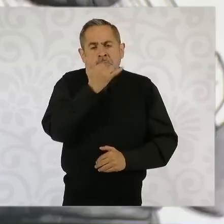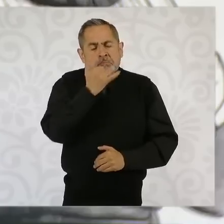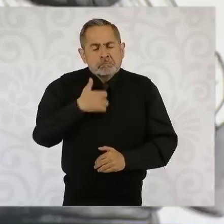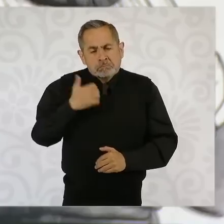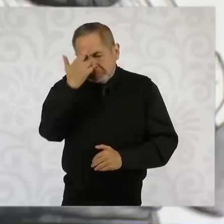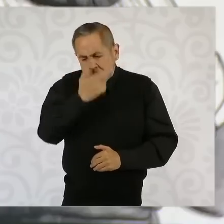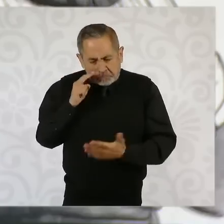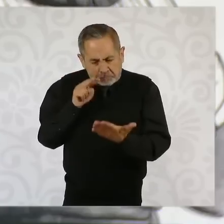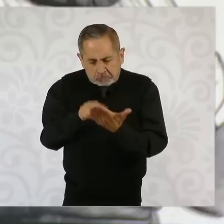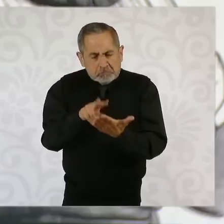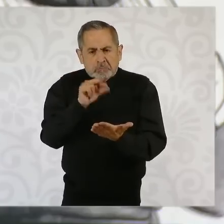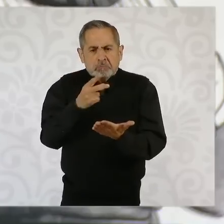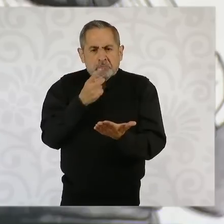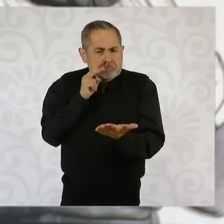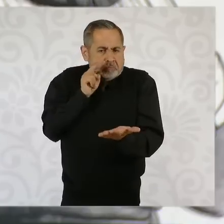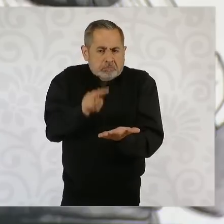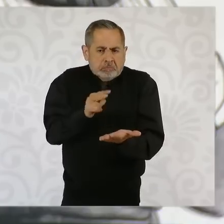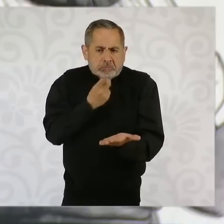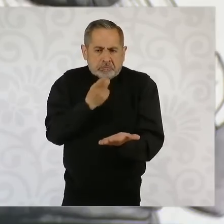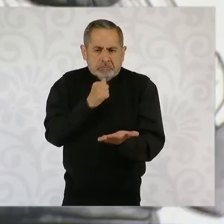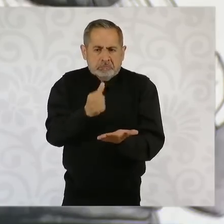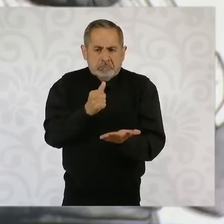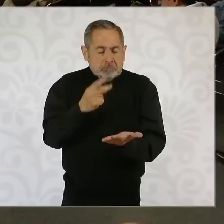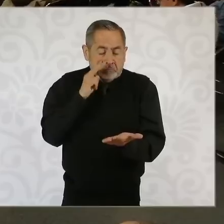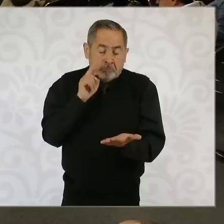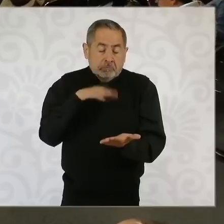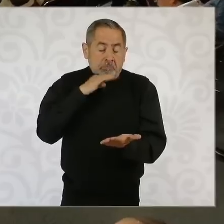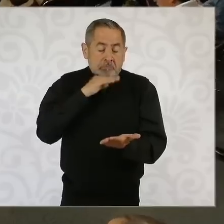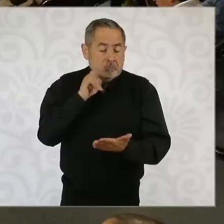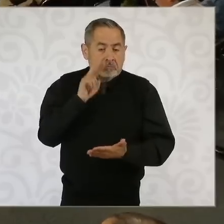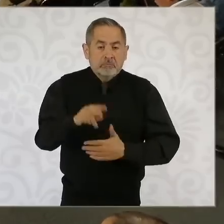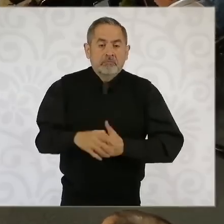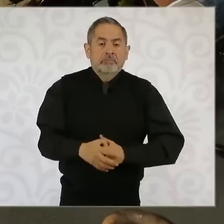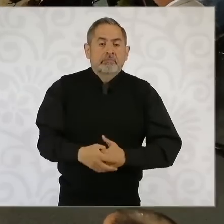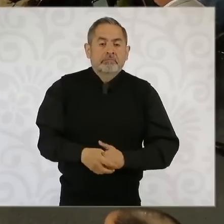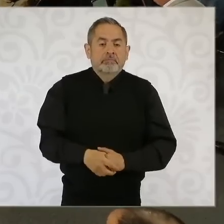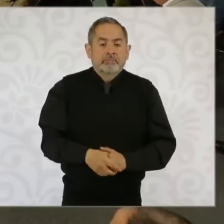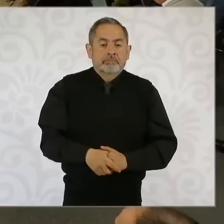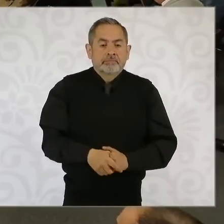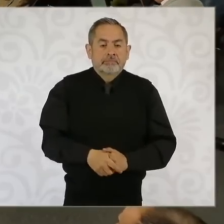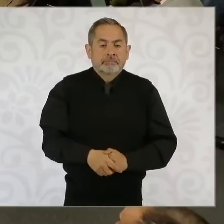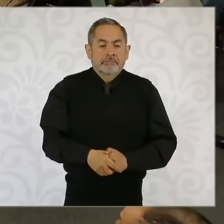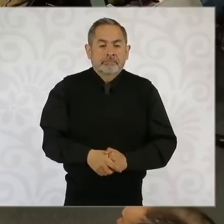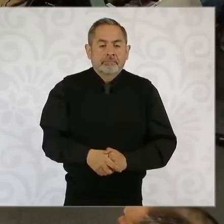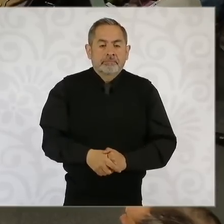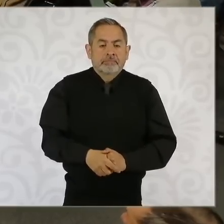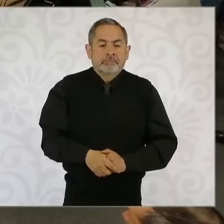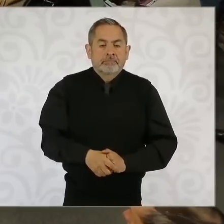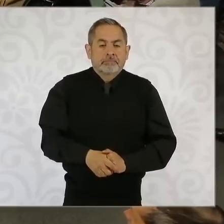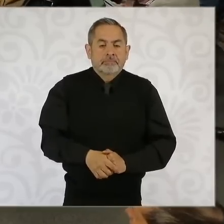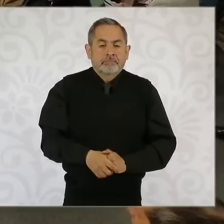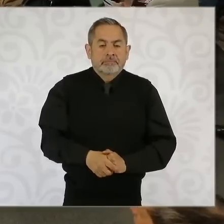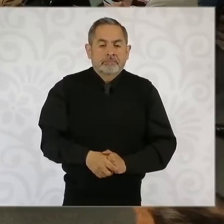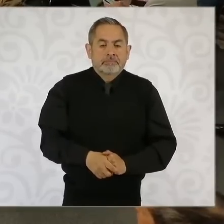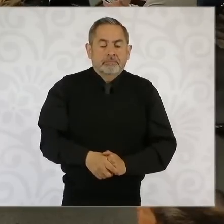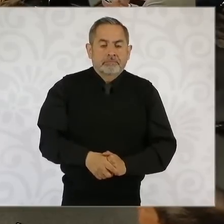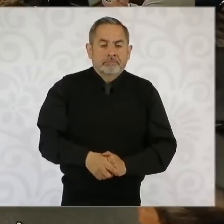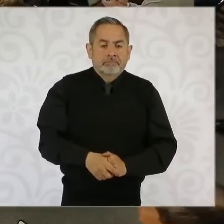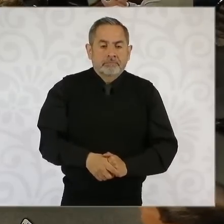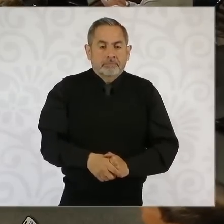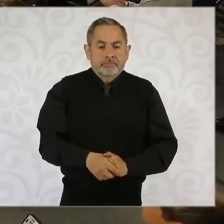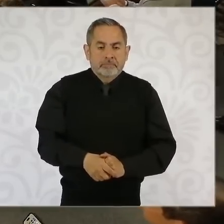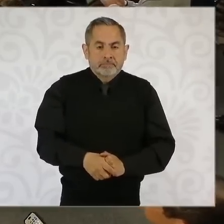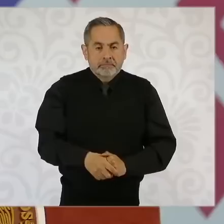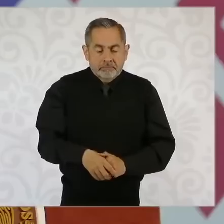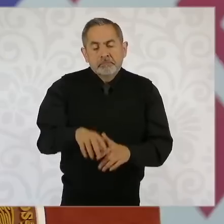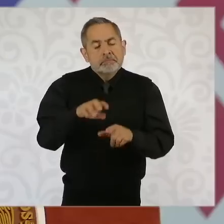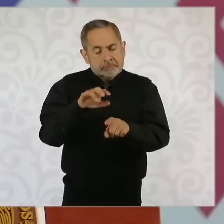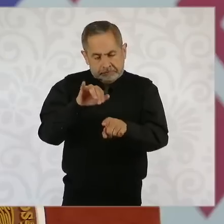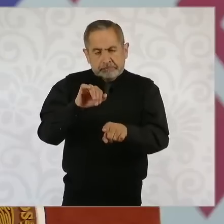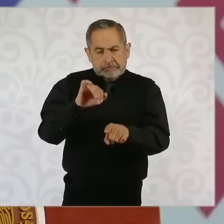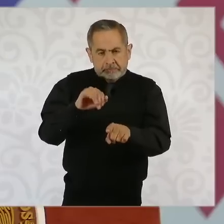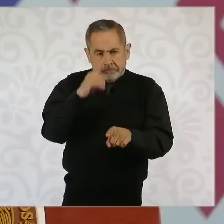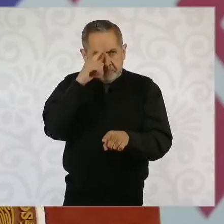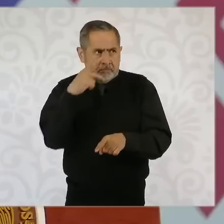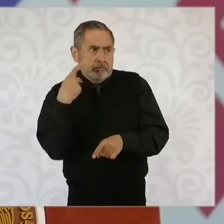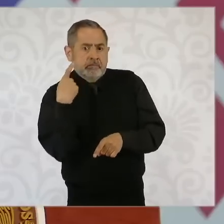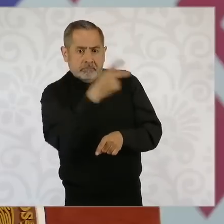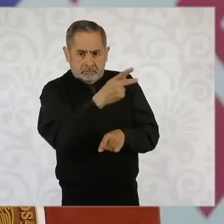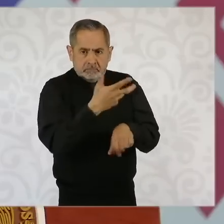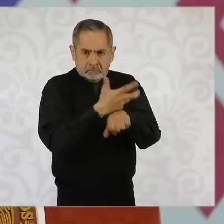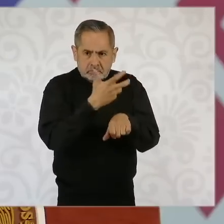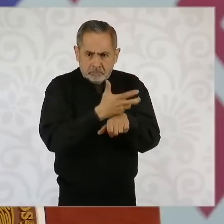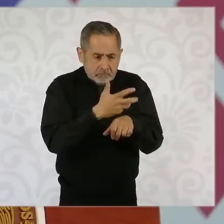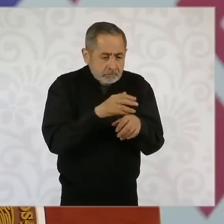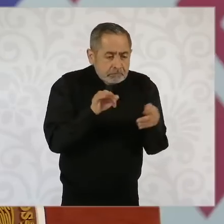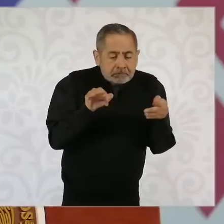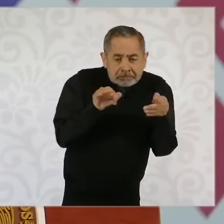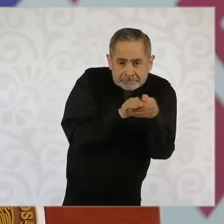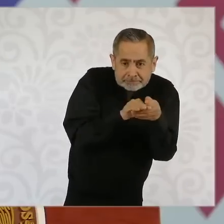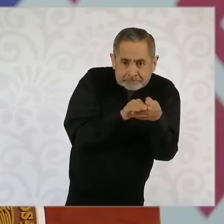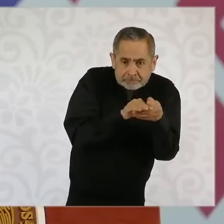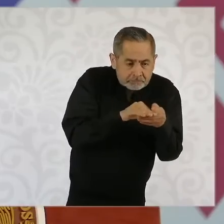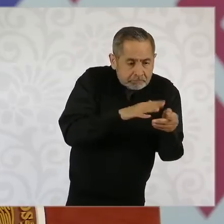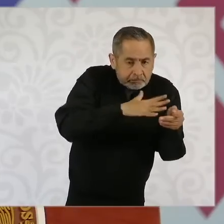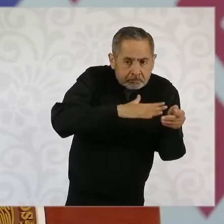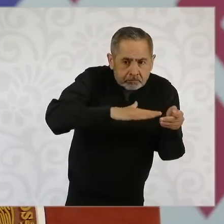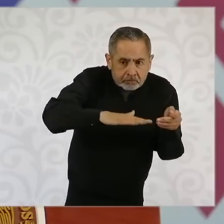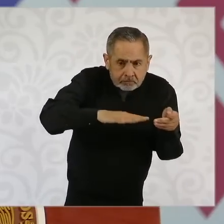nombrado plataforma continental eso es por eso yo les digo hay que revisar el decreto